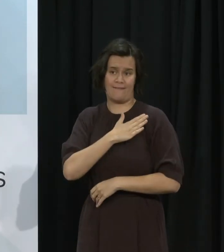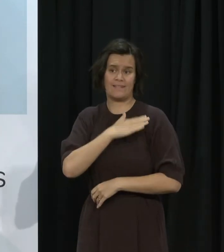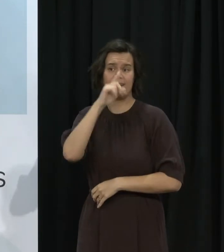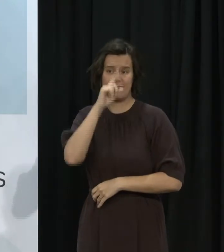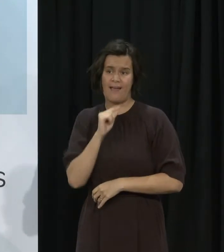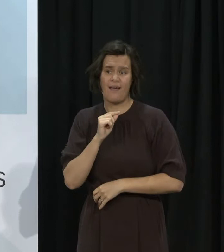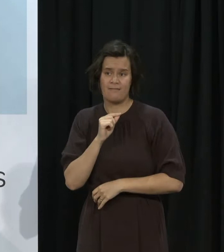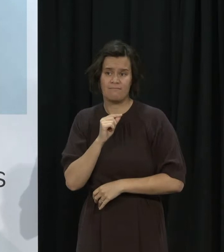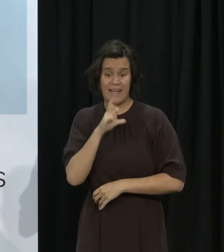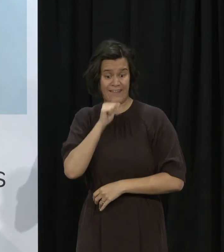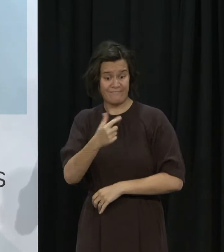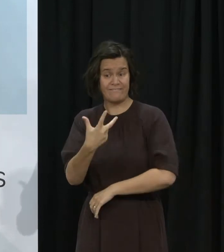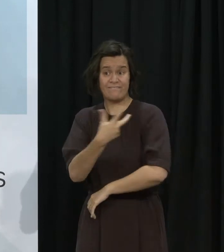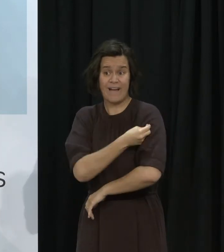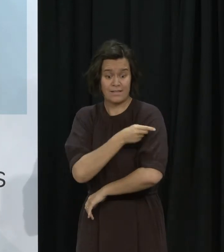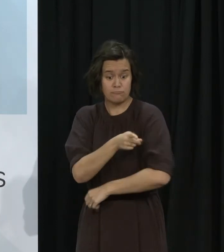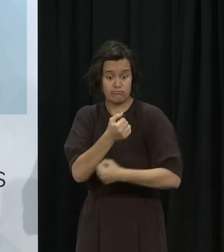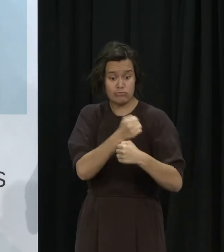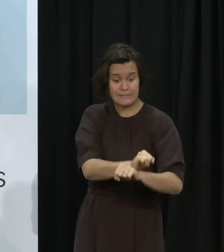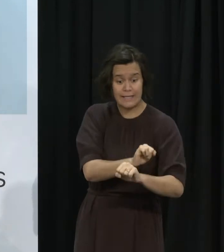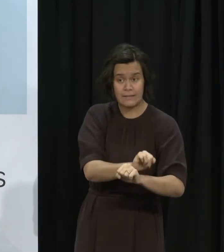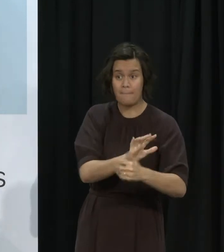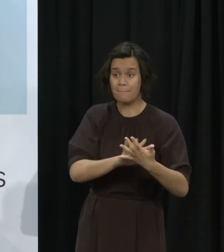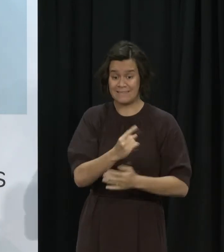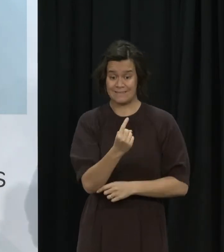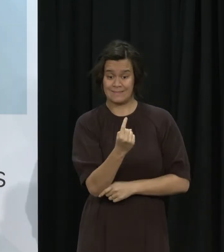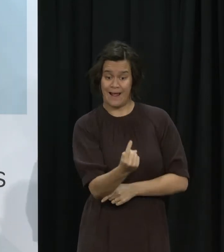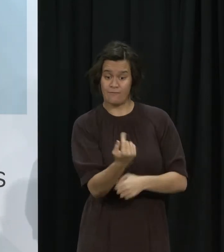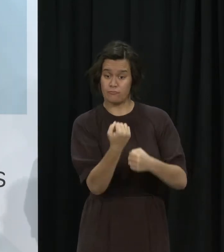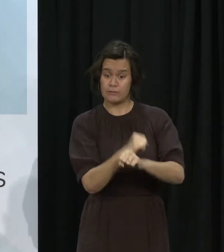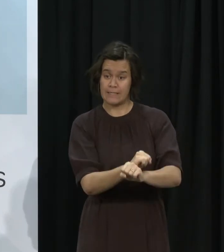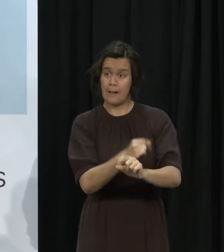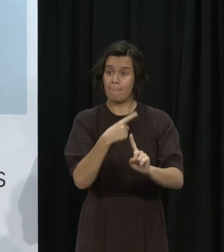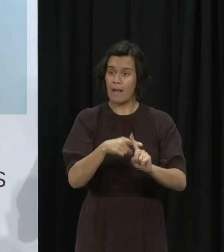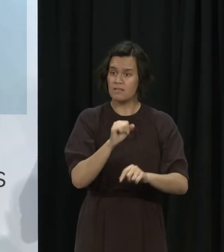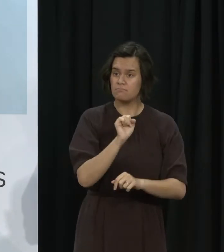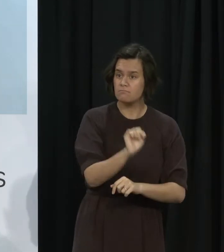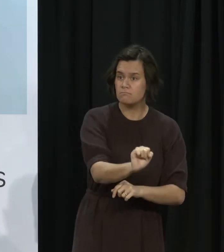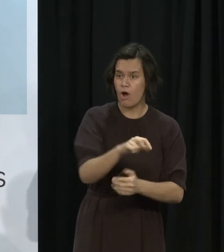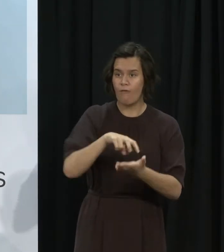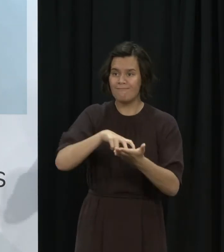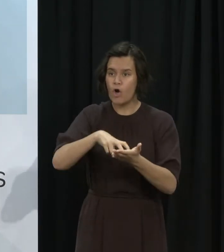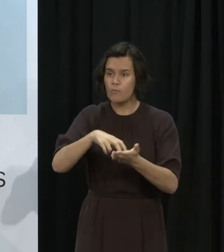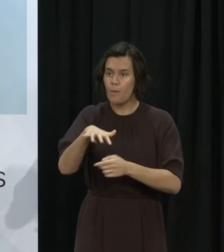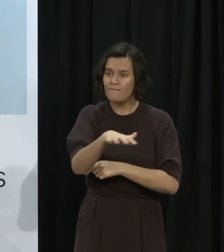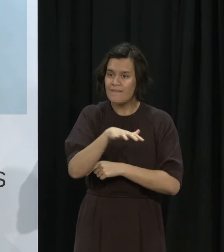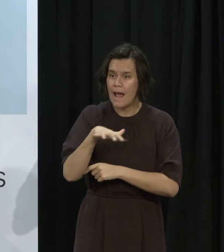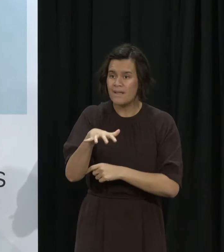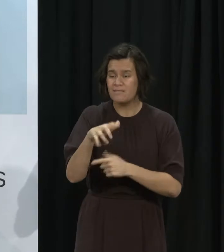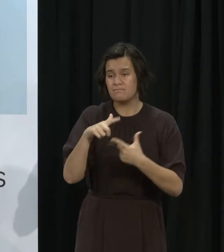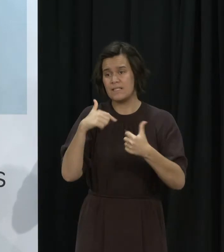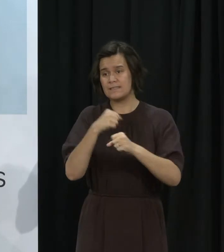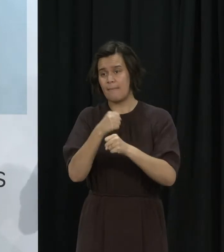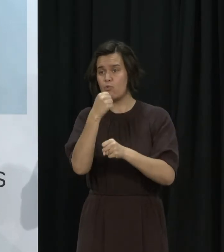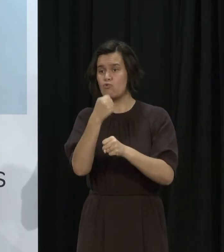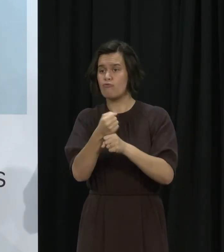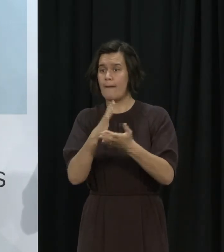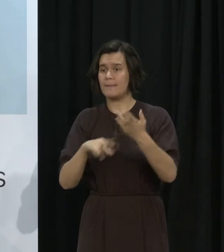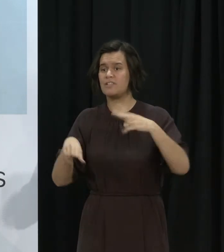mo nga tamariki i te mea ko te whakamutunga kaore i werohia roopu i Aotearoa me te hunga